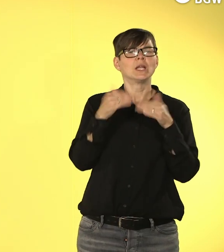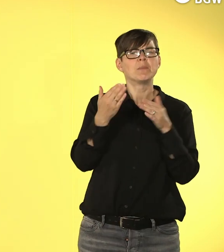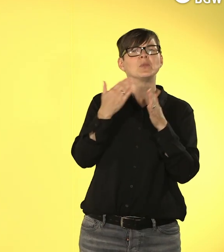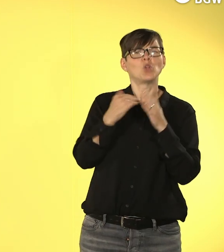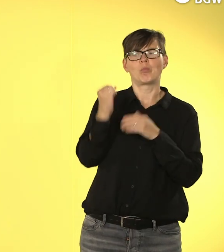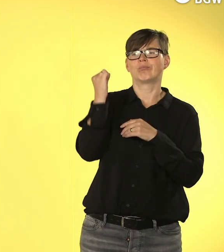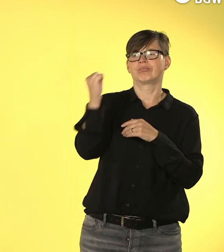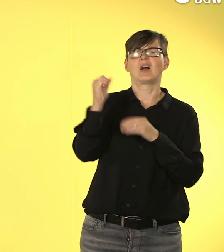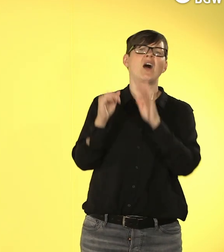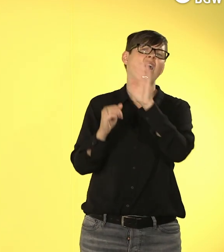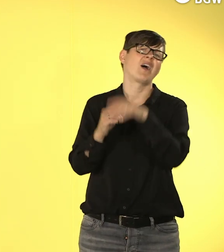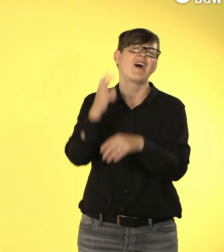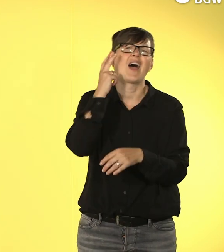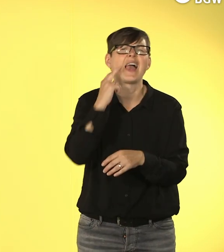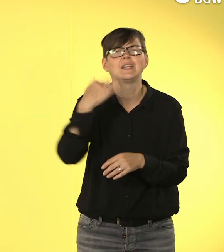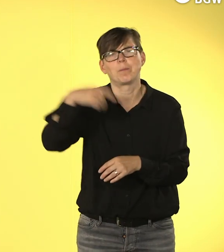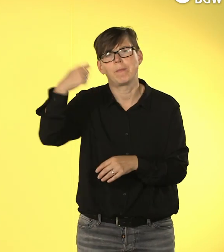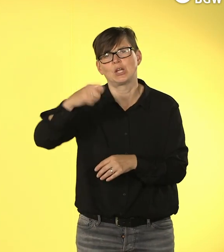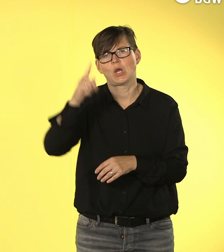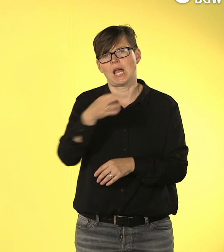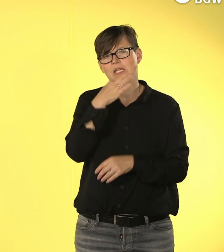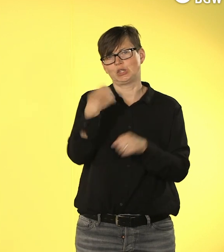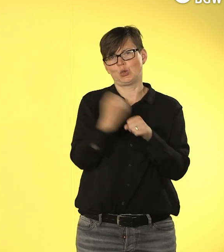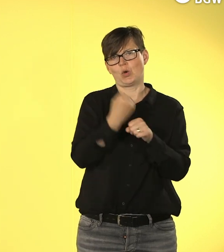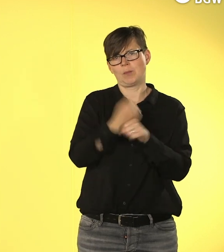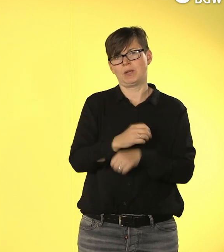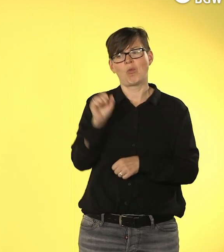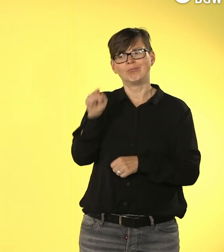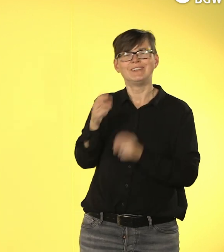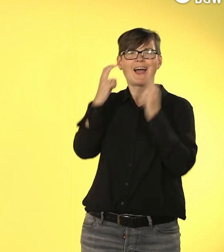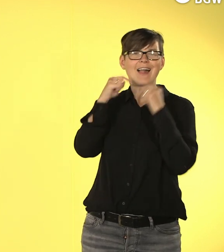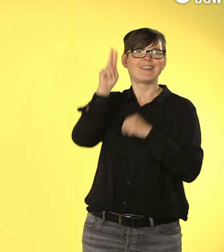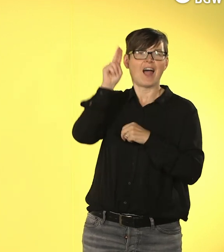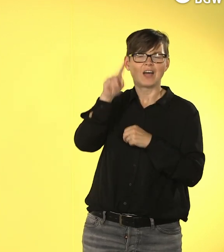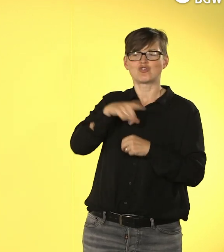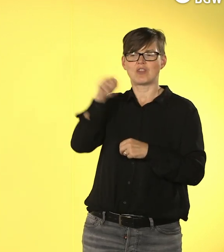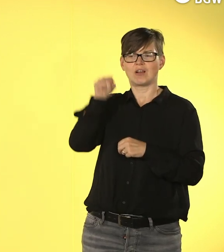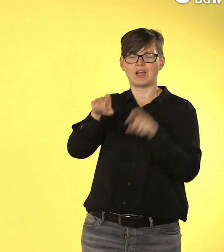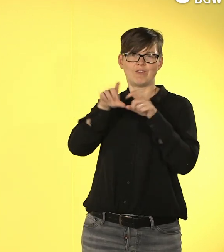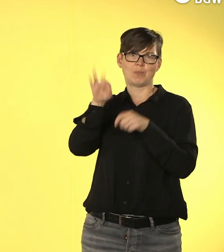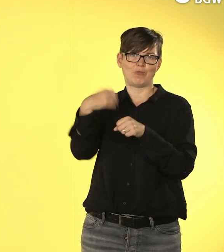Kosten mehr als jüngere Mitarbeiter, da sie schon länger arbeiten.